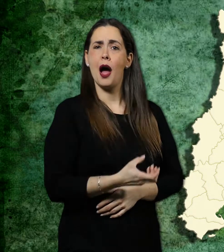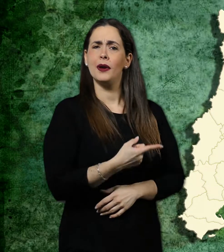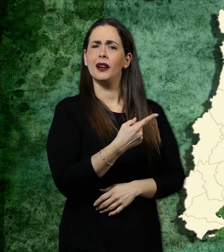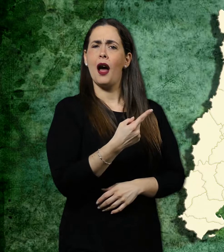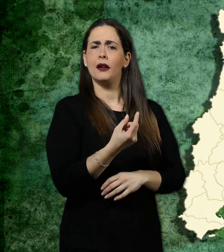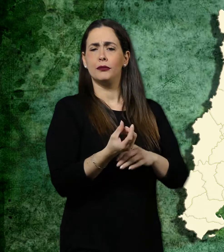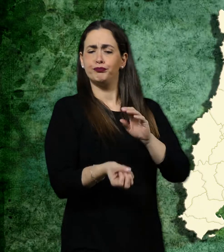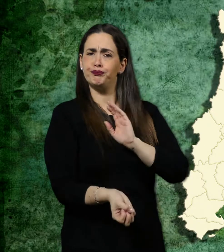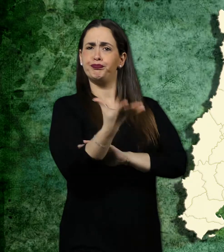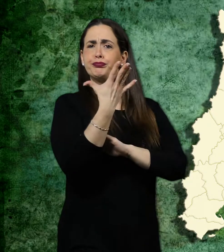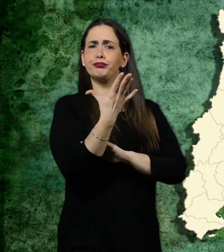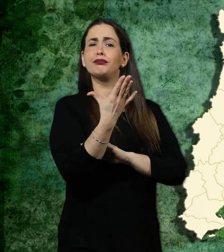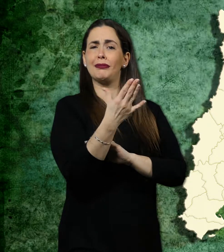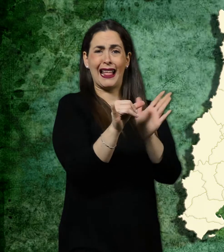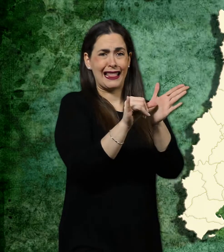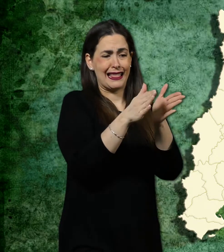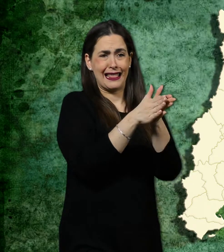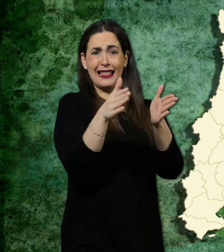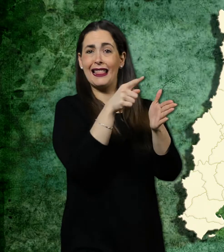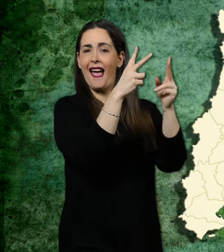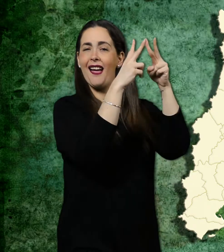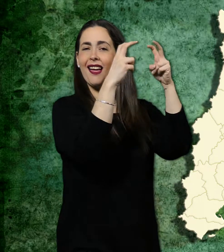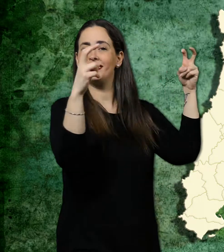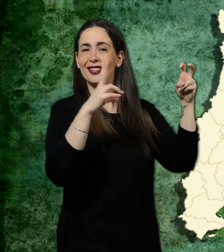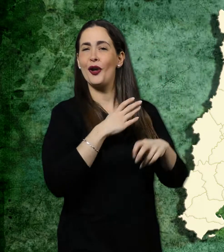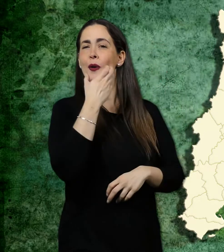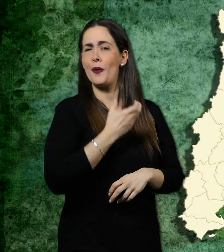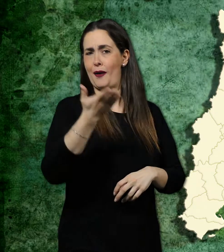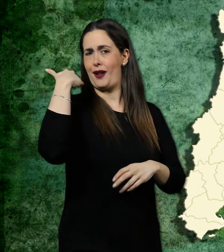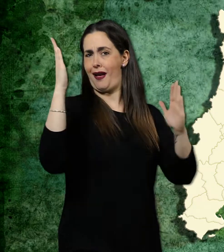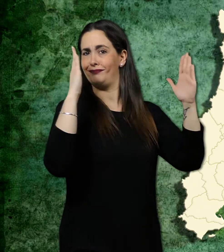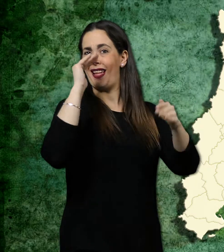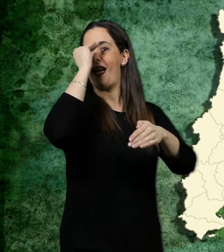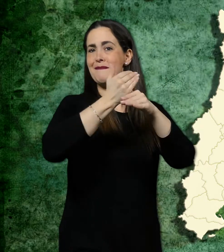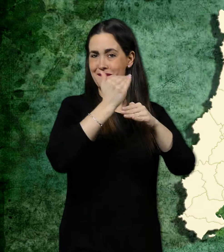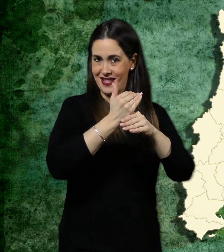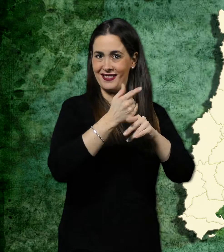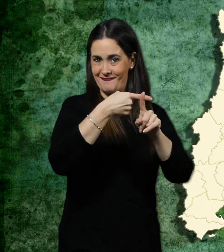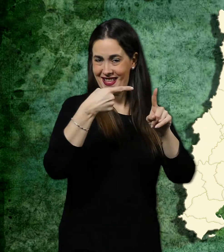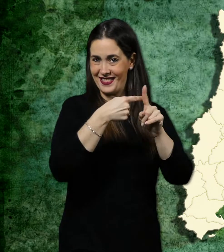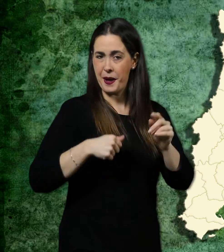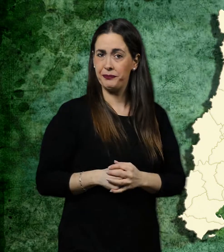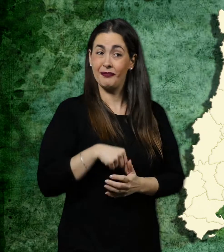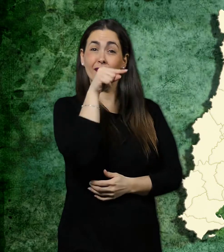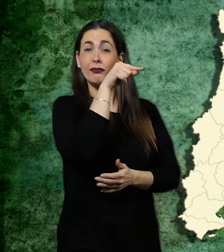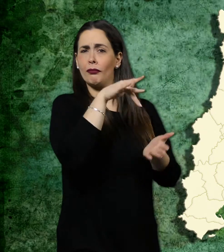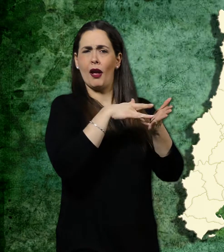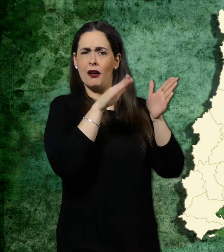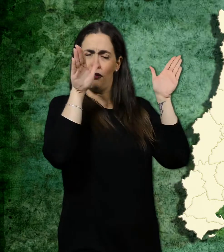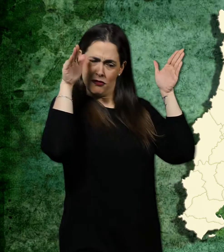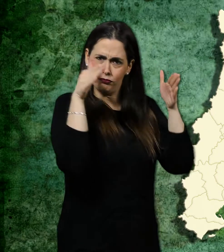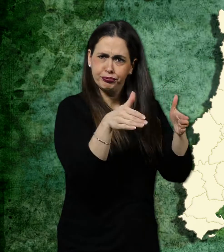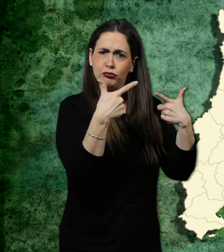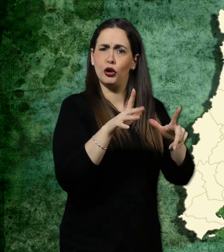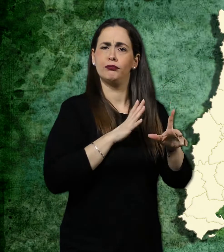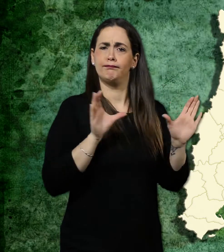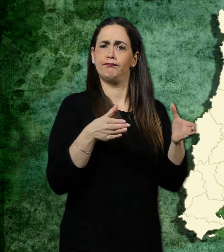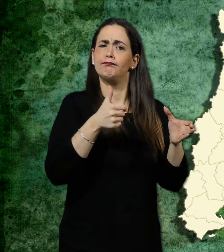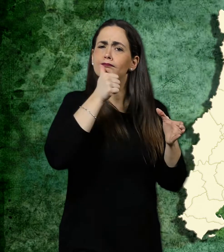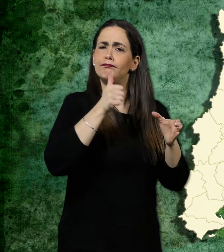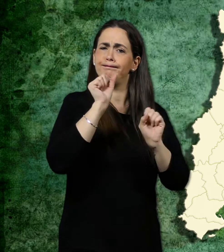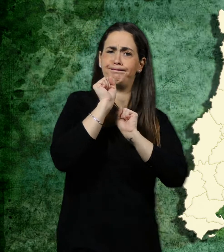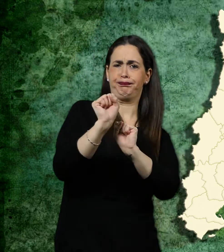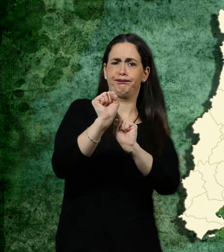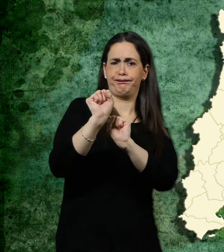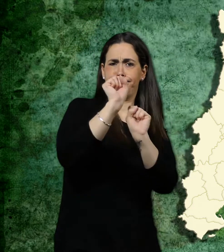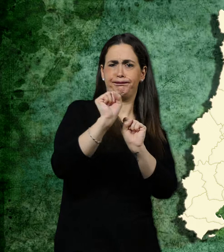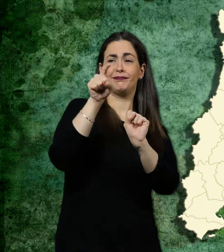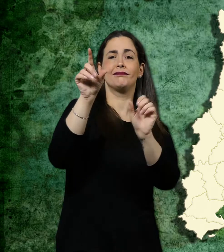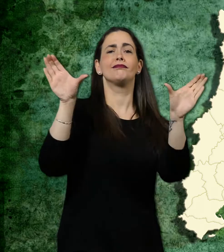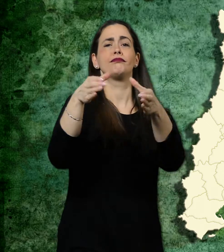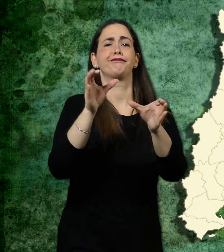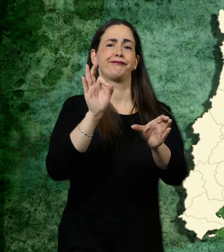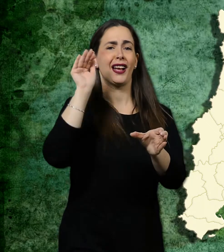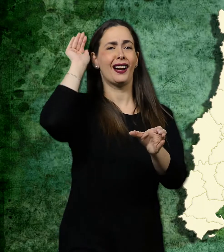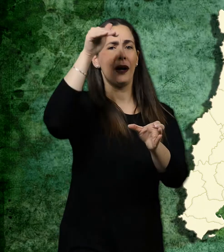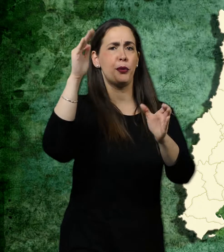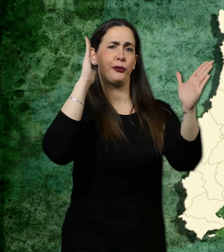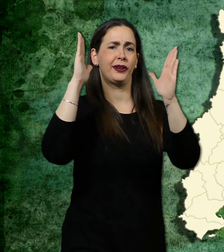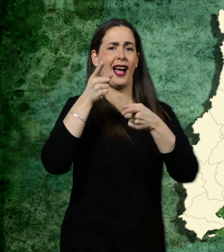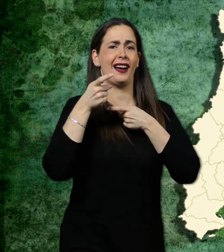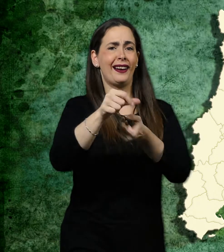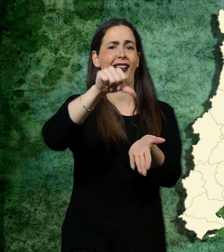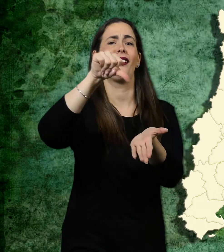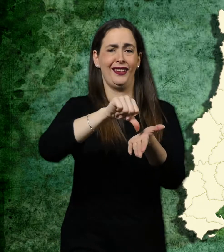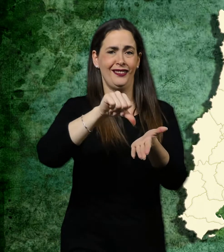Nascuda a redós del Castell de Barberà a l'Edat Mitjana, va ser un focus de resistència del bàndol republicà durant la guerra civil,